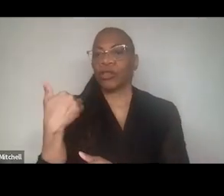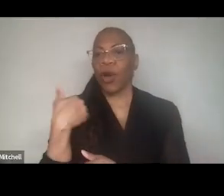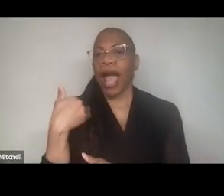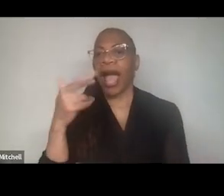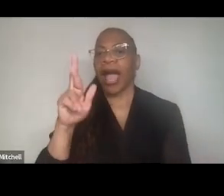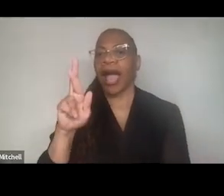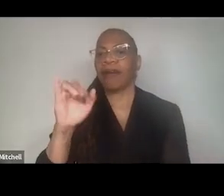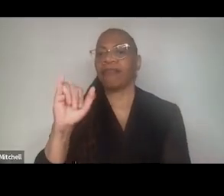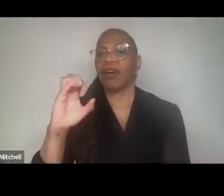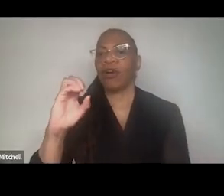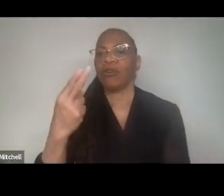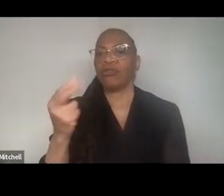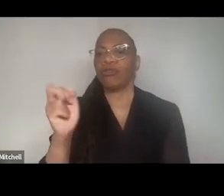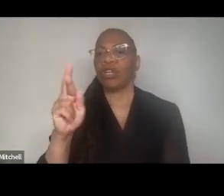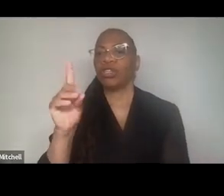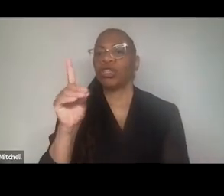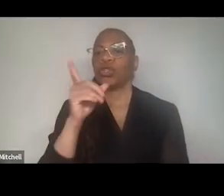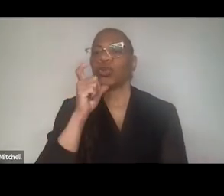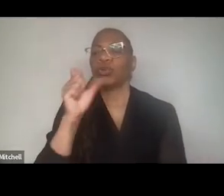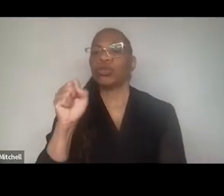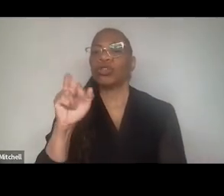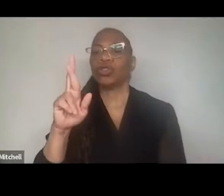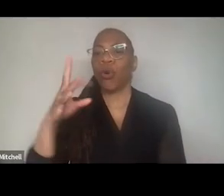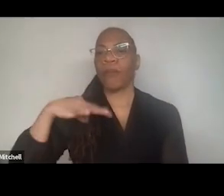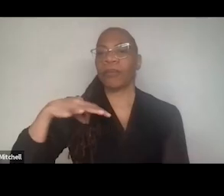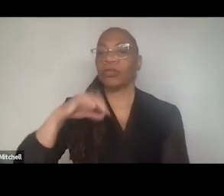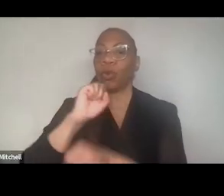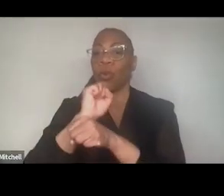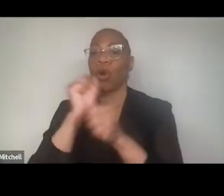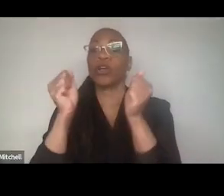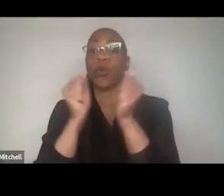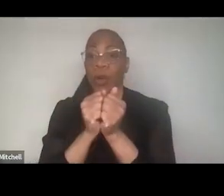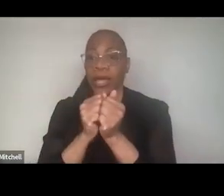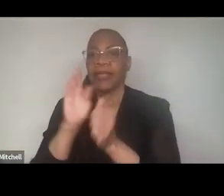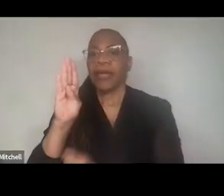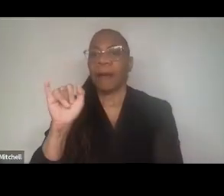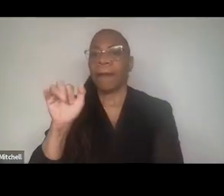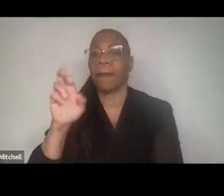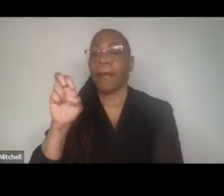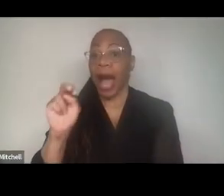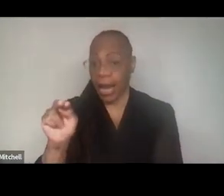quien es un beneficiario de SOAR, que trabajó junto con Byron en el programa Easter Seals Colorado